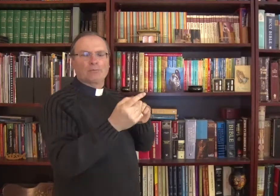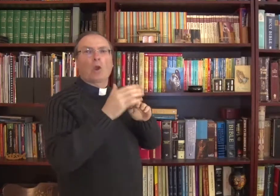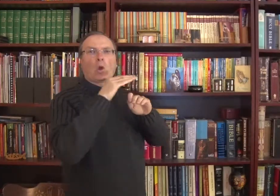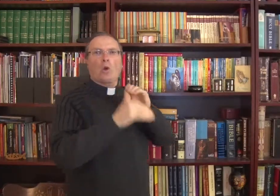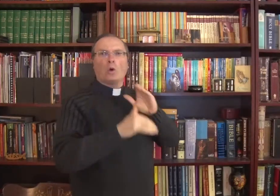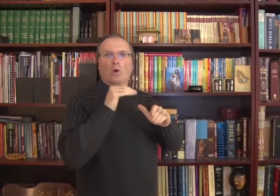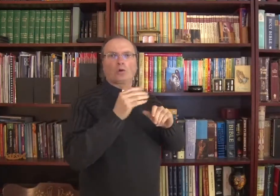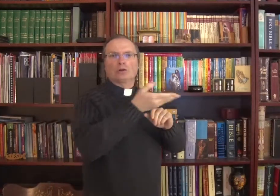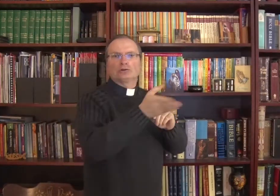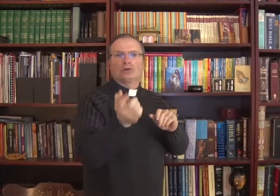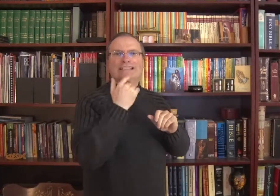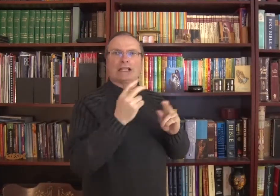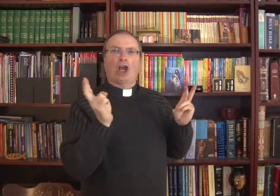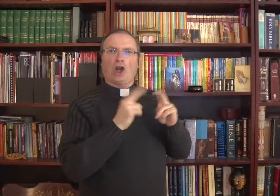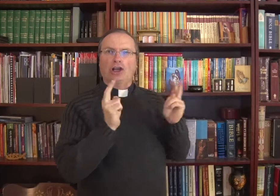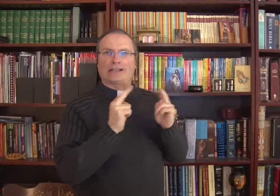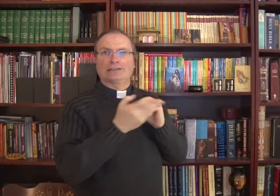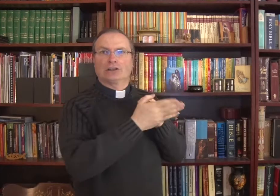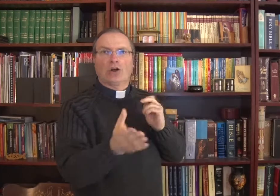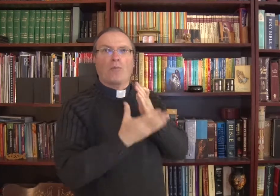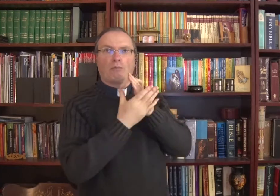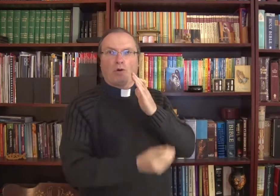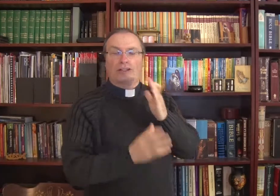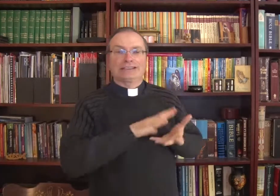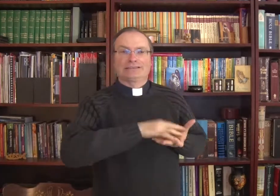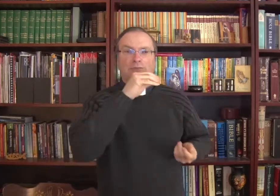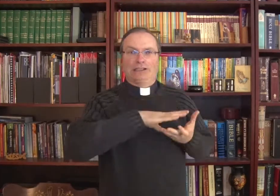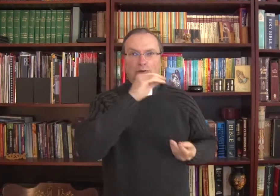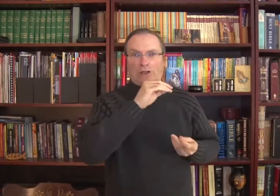«Heureux ceux qui reconnaissent leur pauvreté spirituelle,